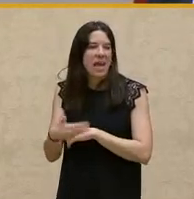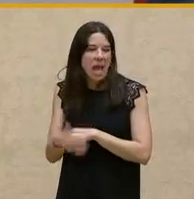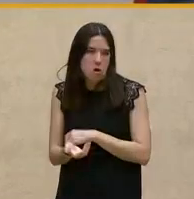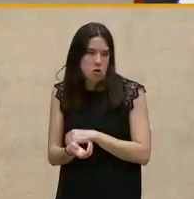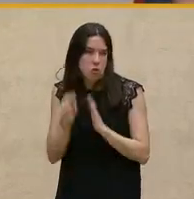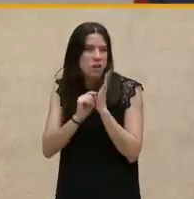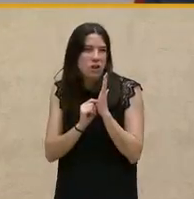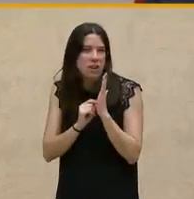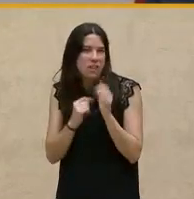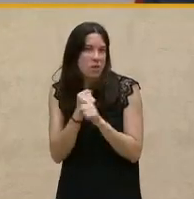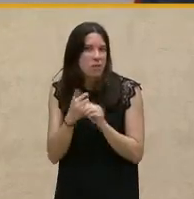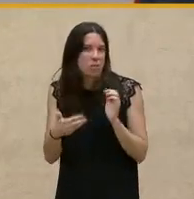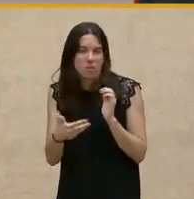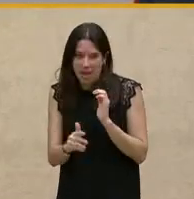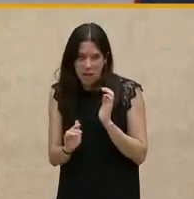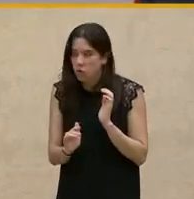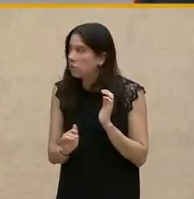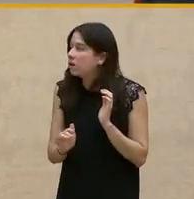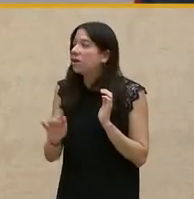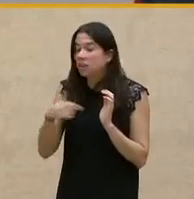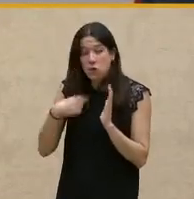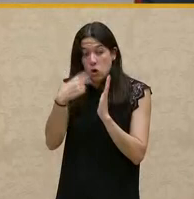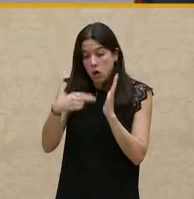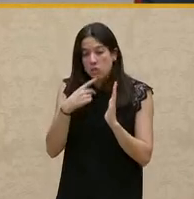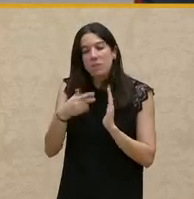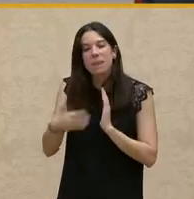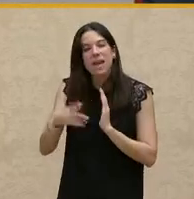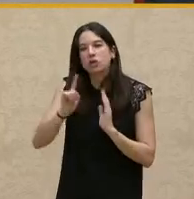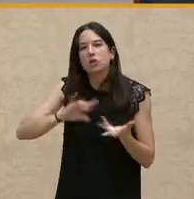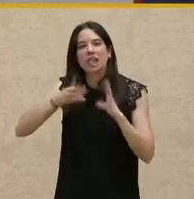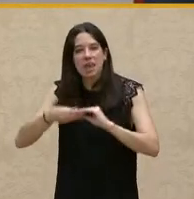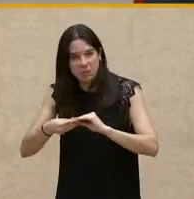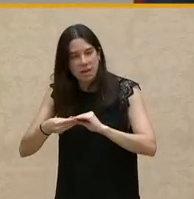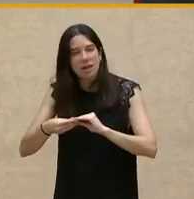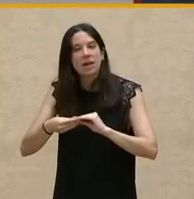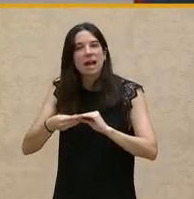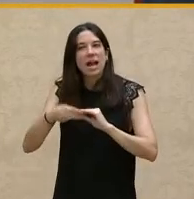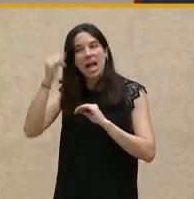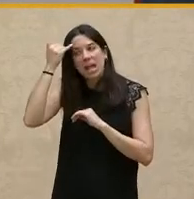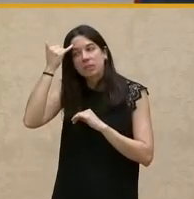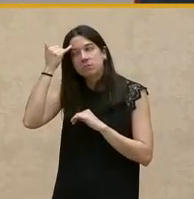y esto sí que lo leo porque lo he escrito yo, precario y no adaptado a la idiosincrasia